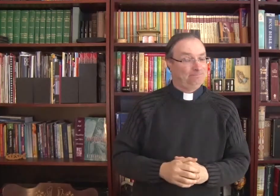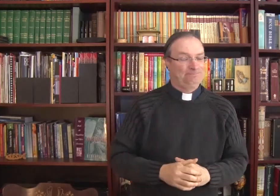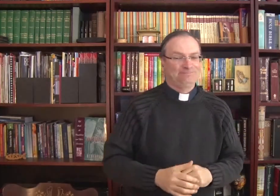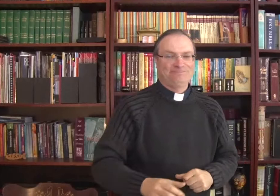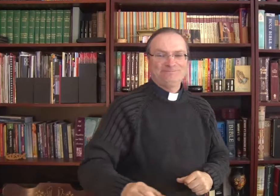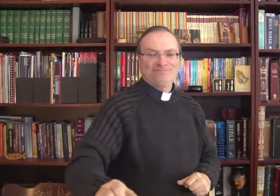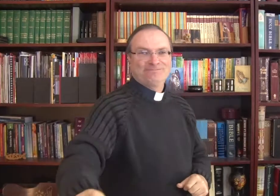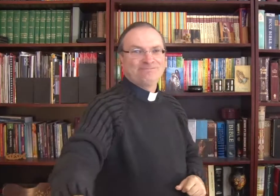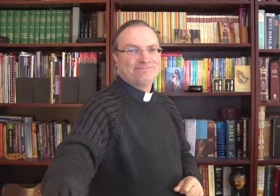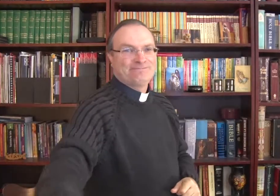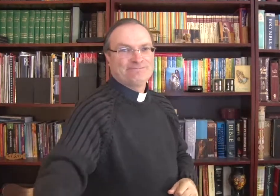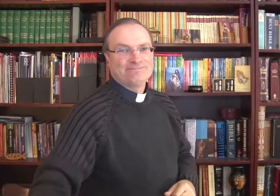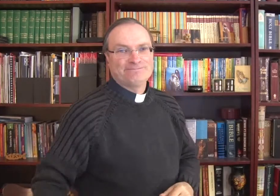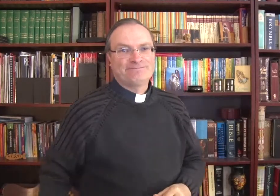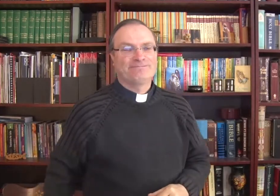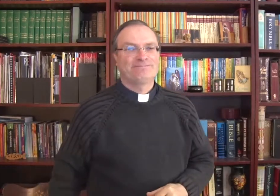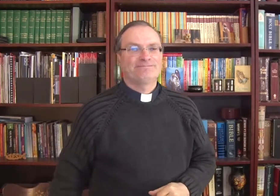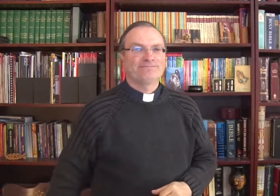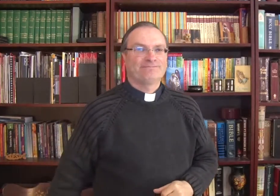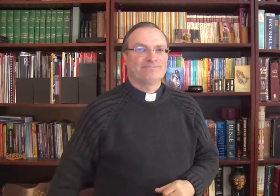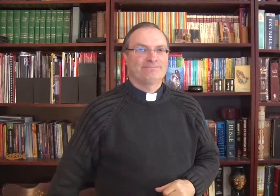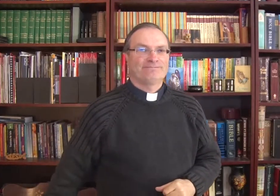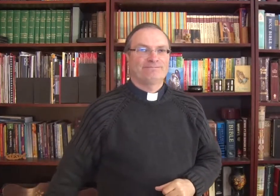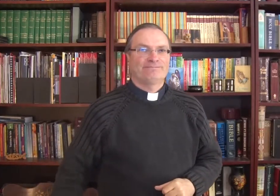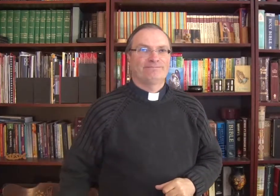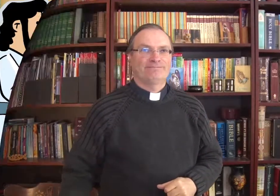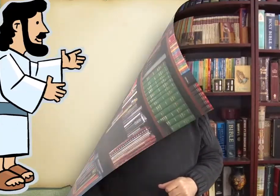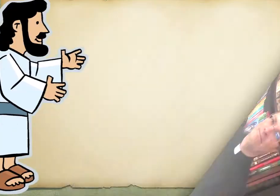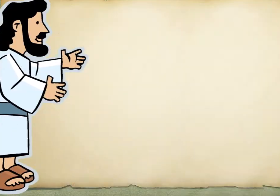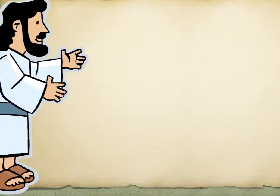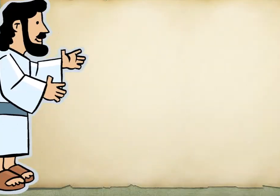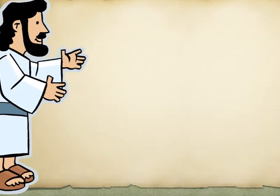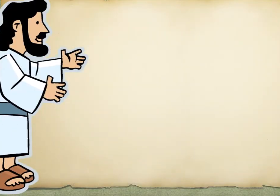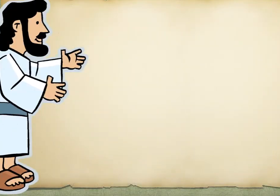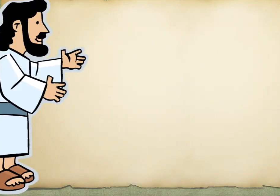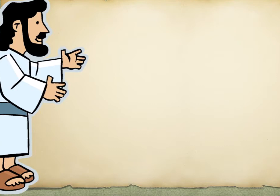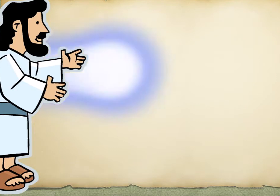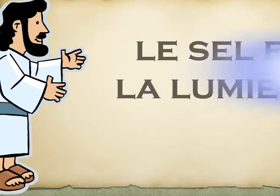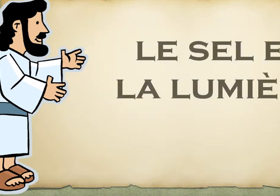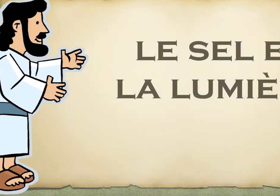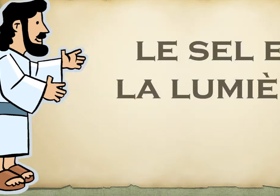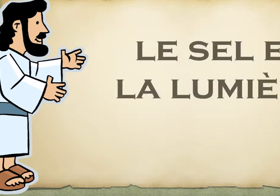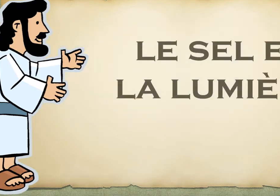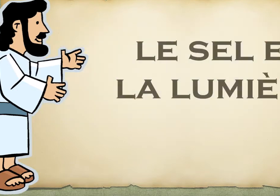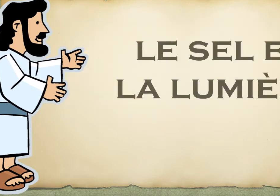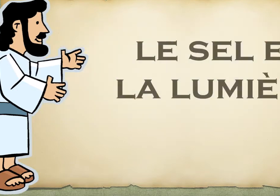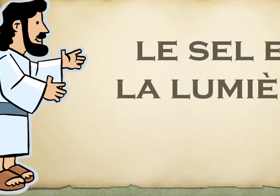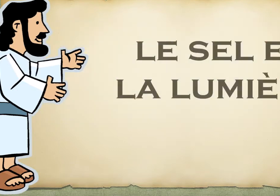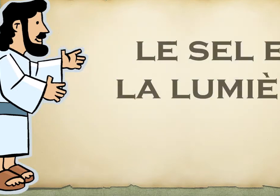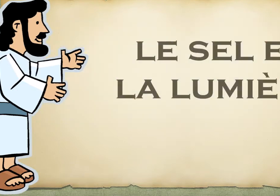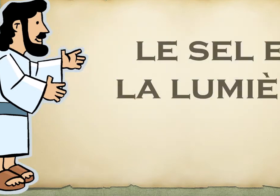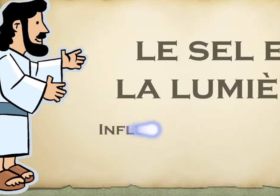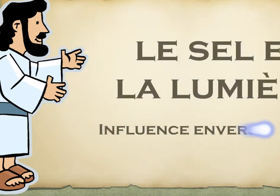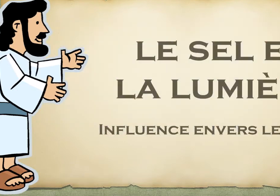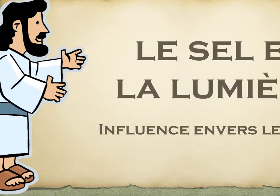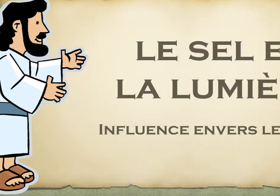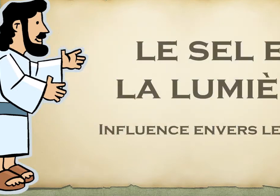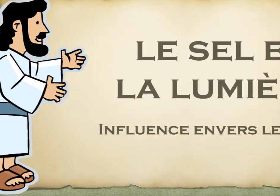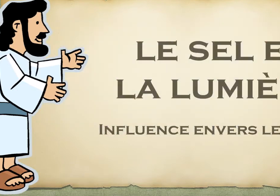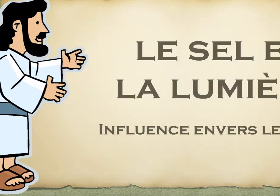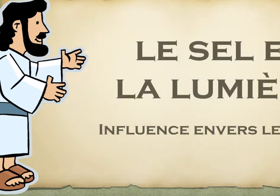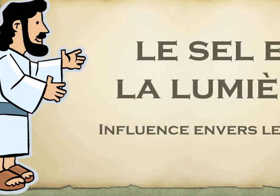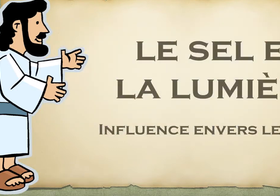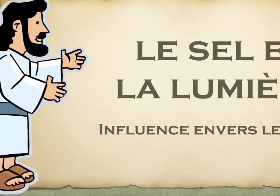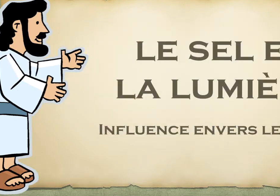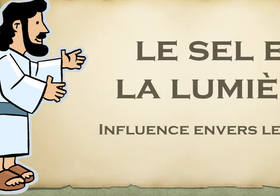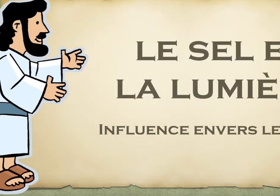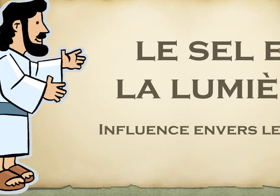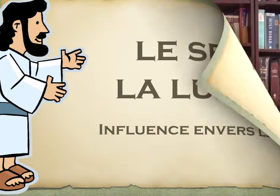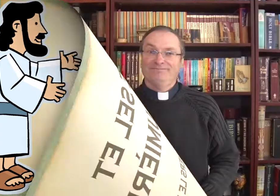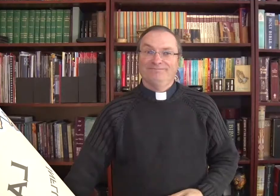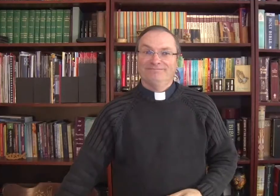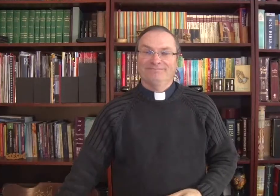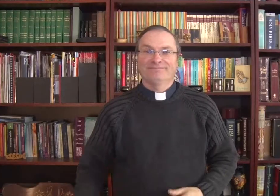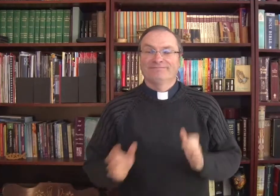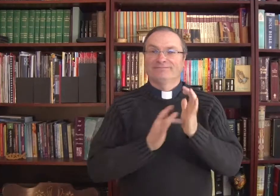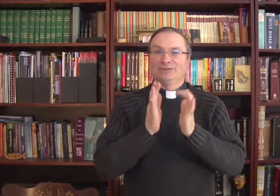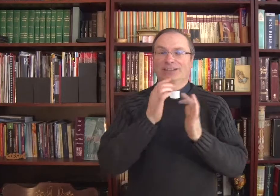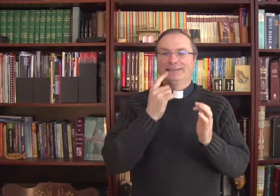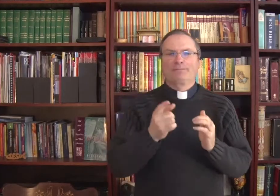Jésus disait: